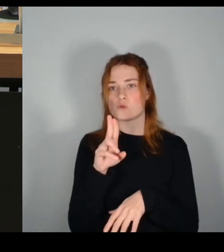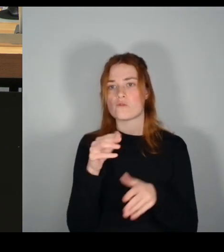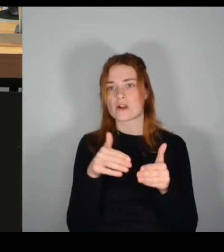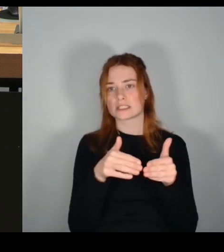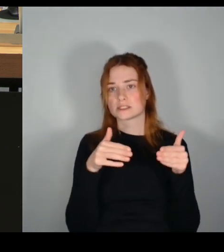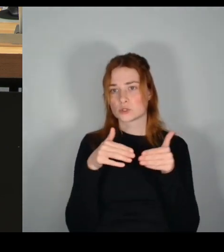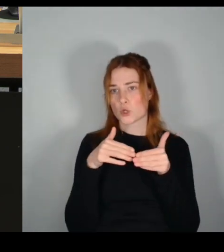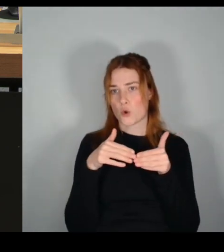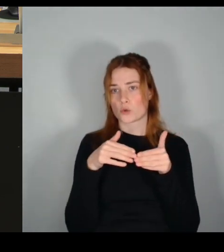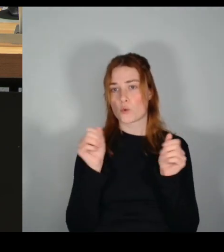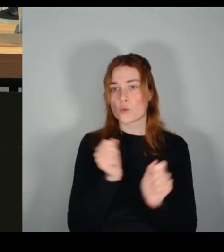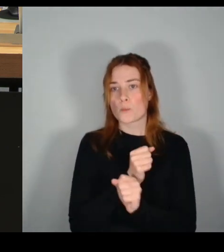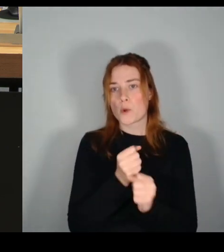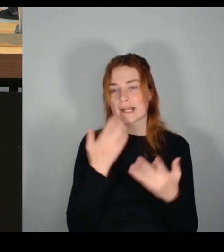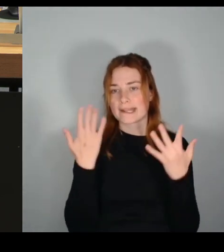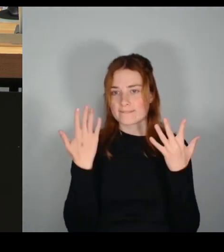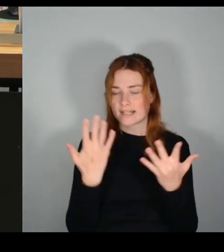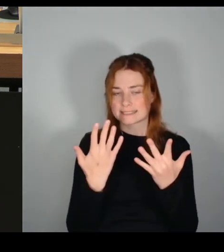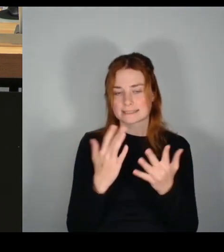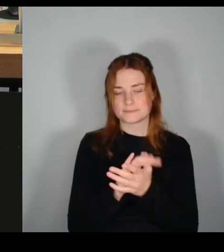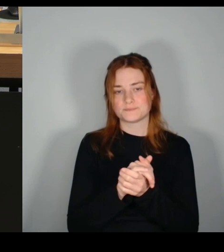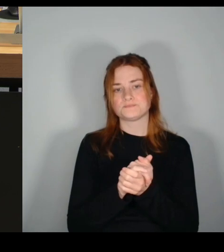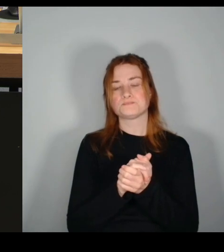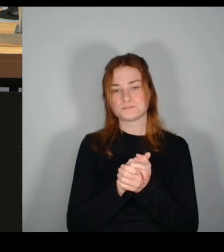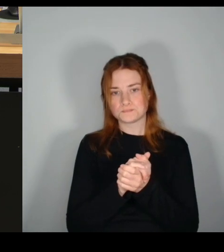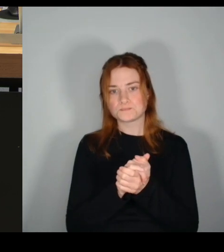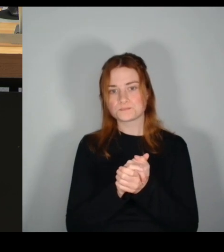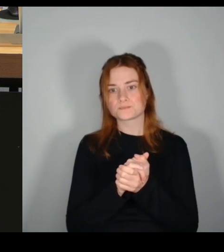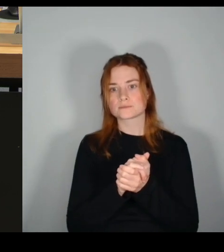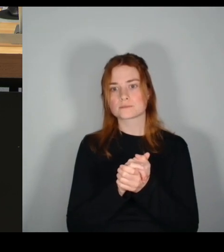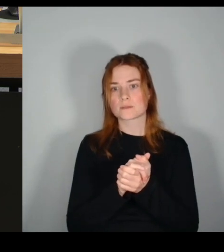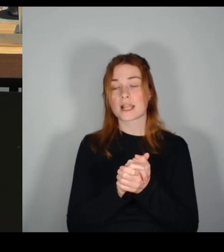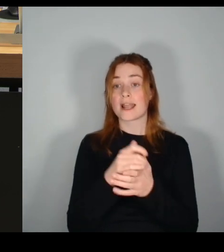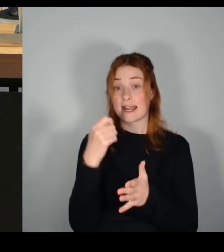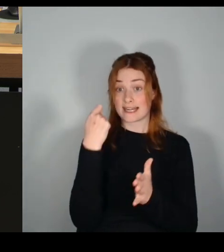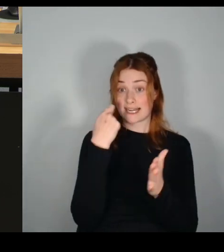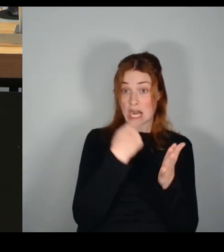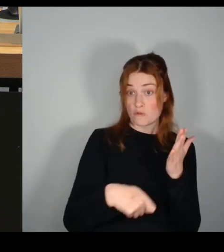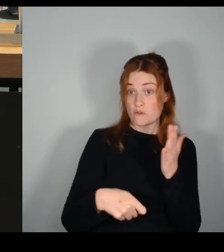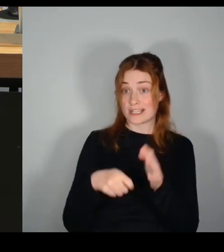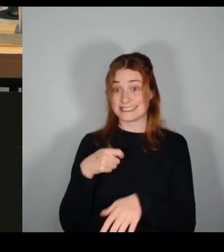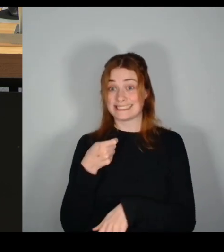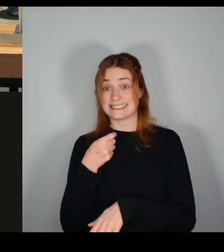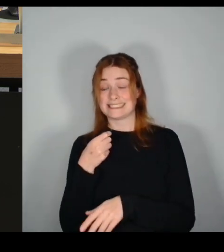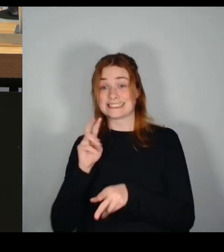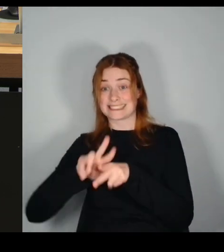möglicherweise für den Kauf und die Sanierung dieses Hauses ein paar Millionen sind ja jetzt nicht so viele, einfach mal aus dem